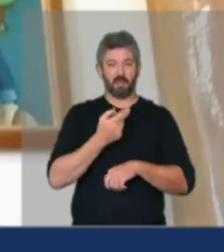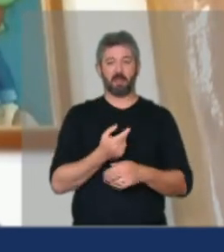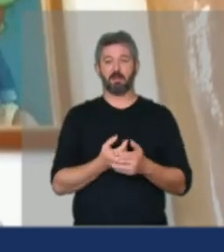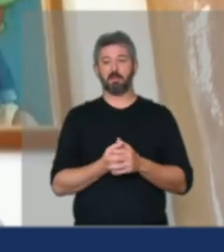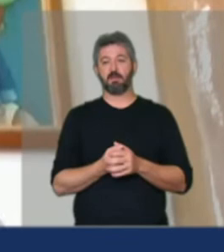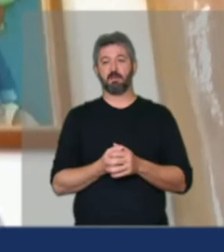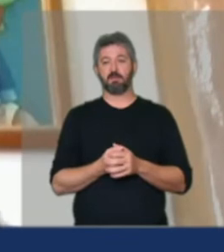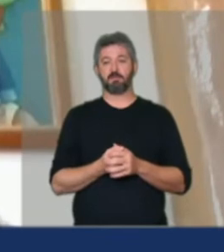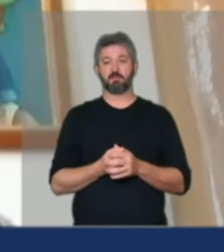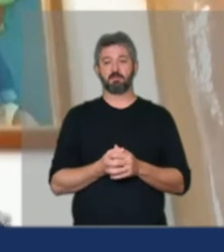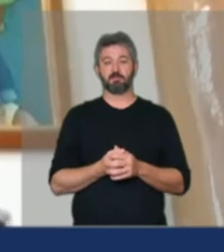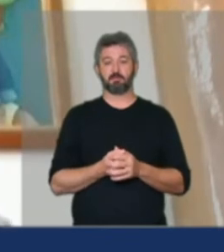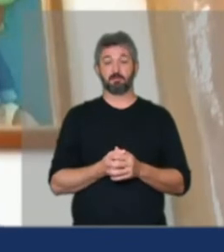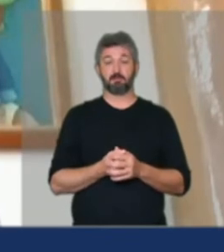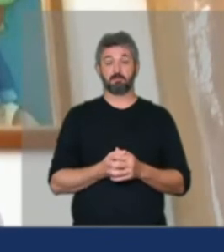ESPAÇO DE FALA PARA REITERAR